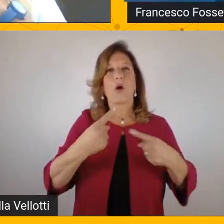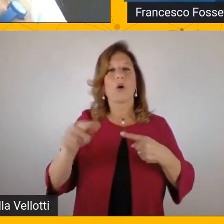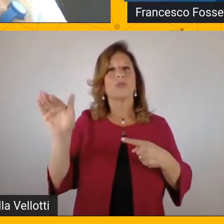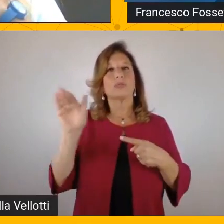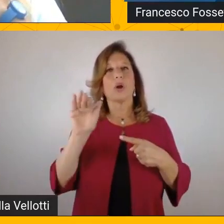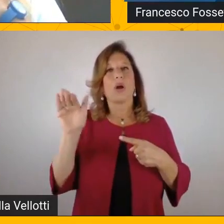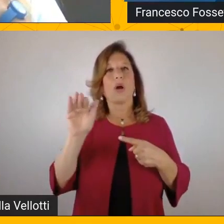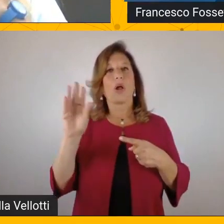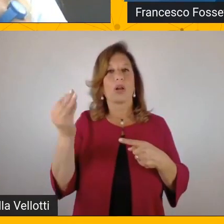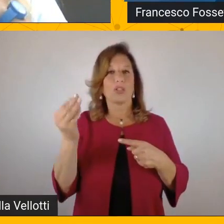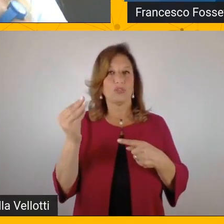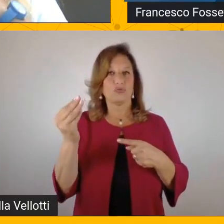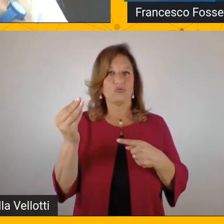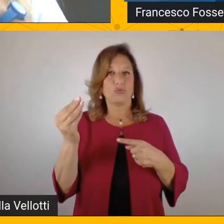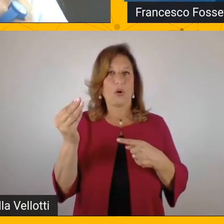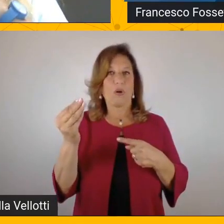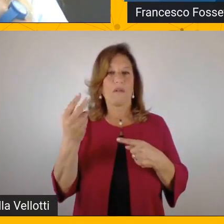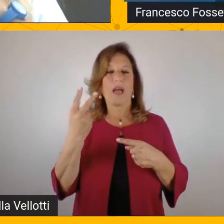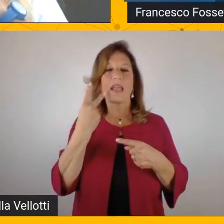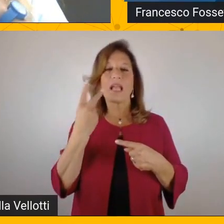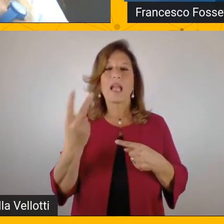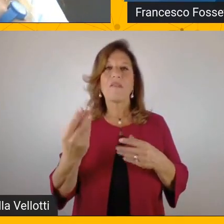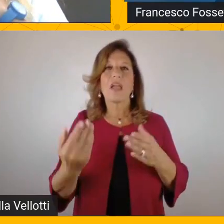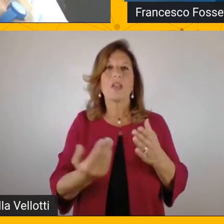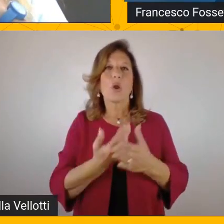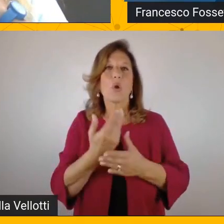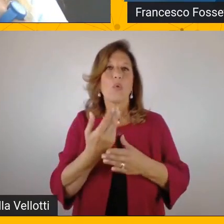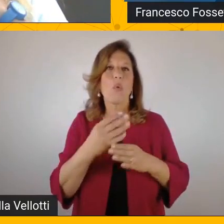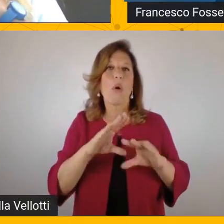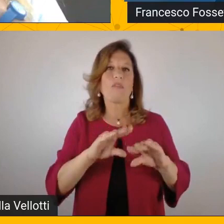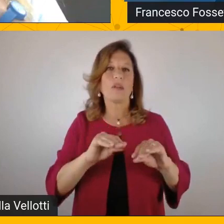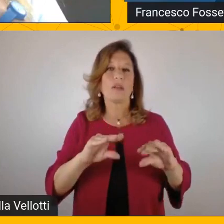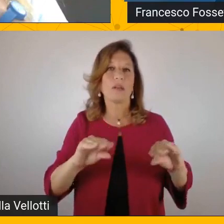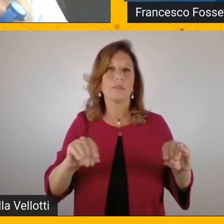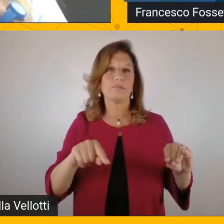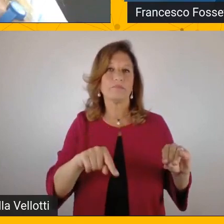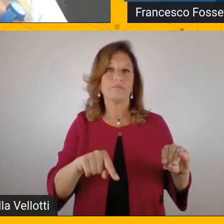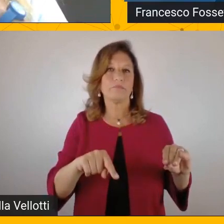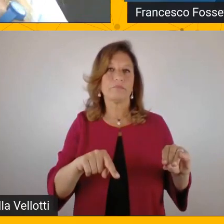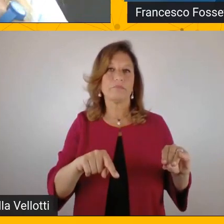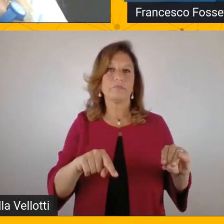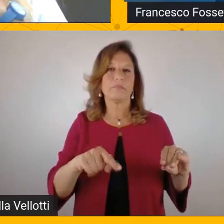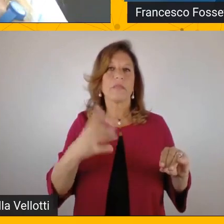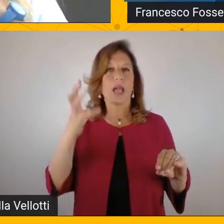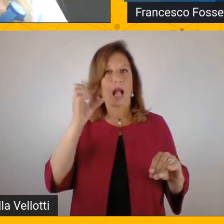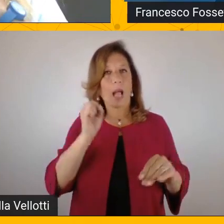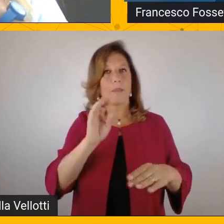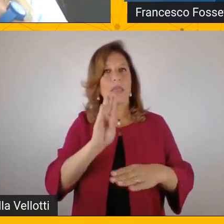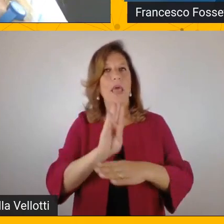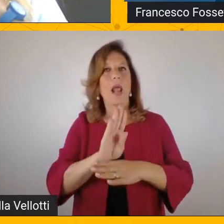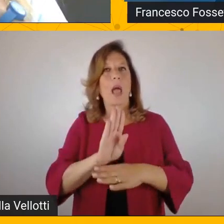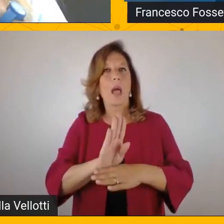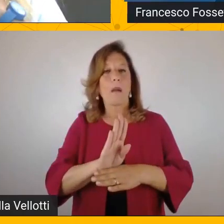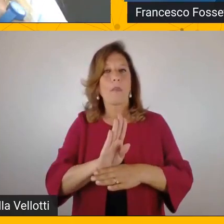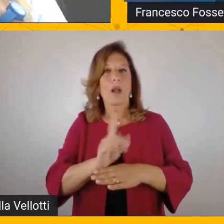si affacciano su questo tipo di prodotti e debbano far capire